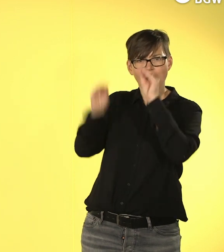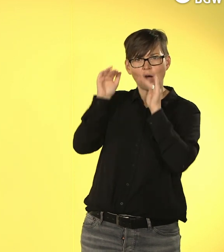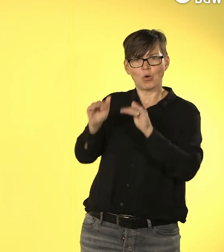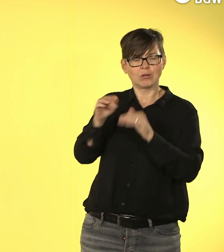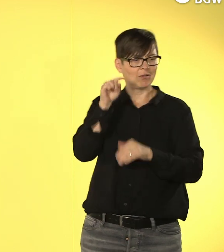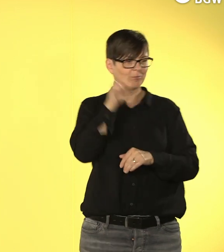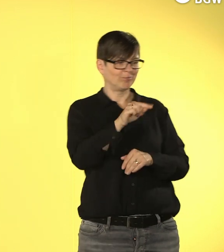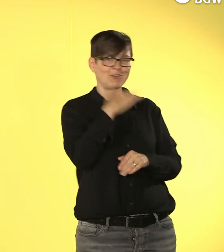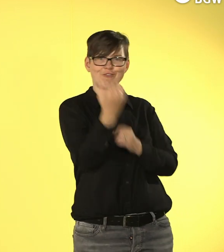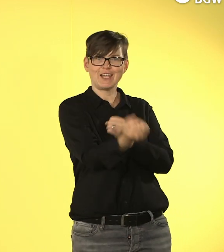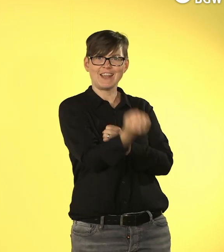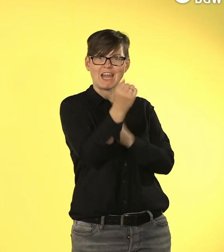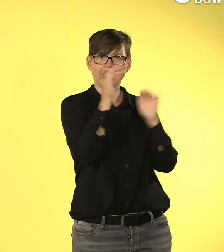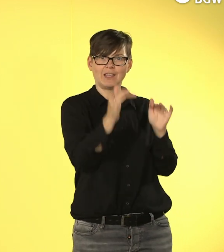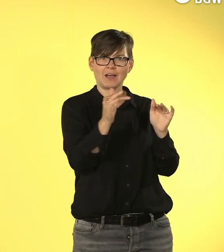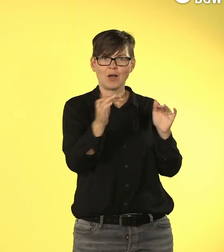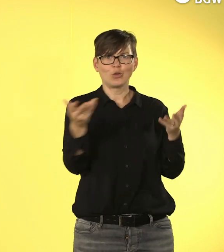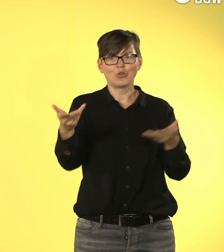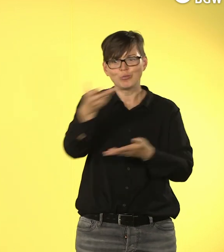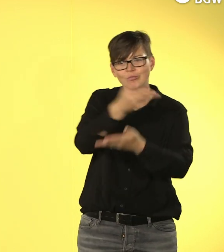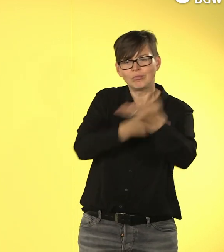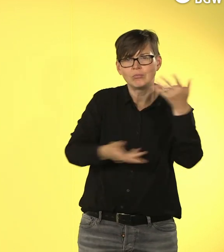Wichtig ist ein besseres Verständnis füreinander.